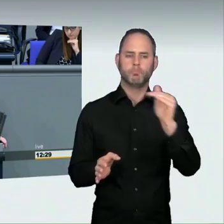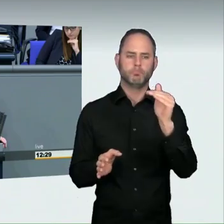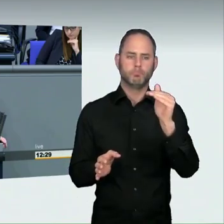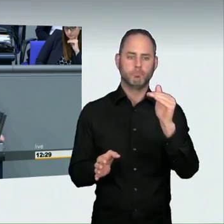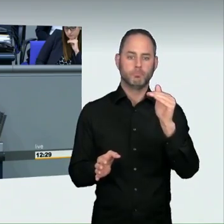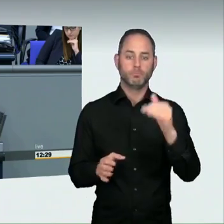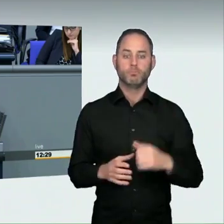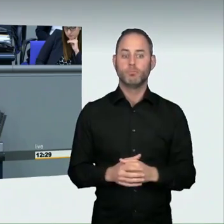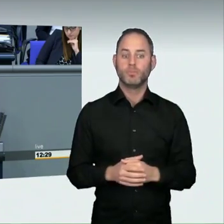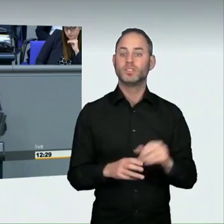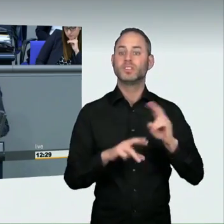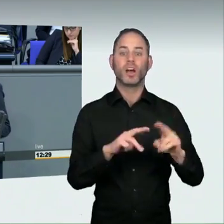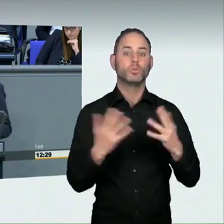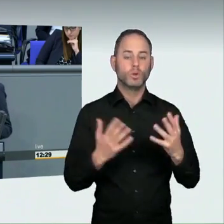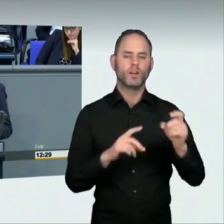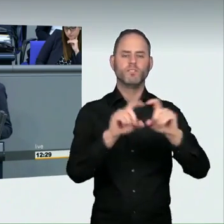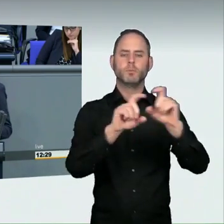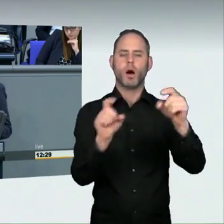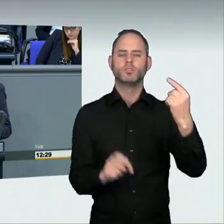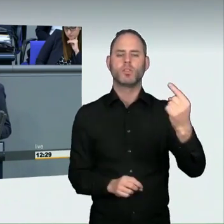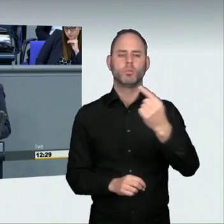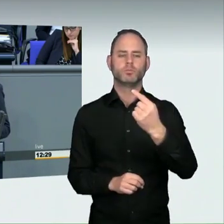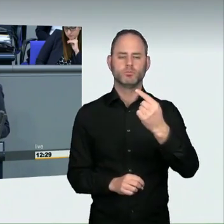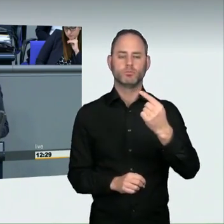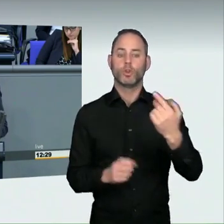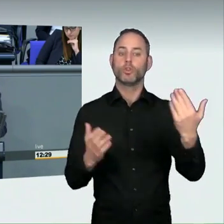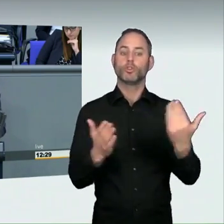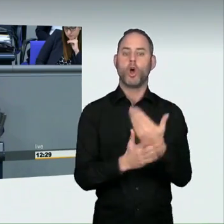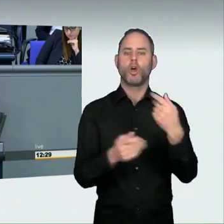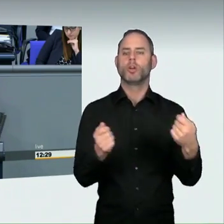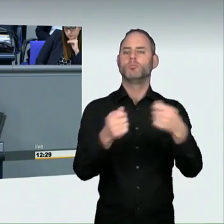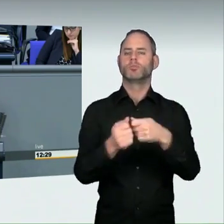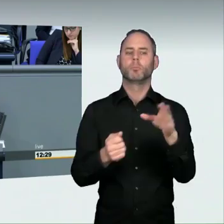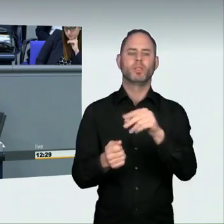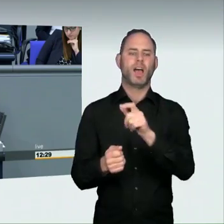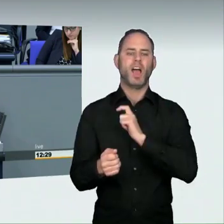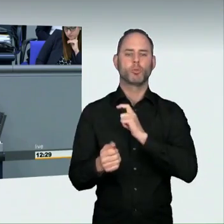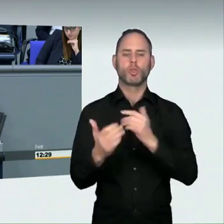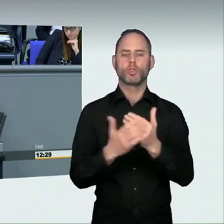Er hat den Altbau in Eigentumswohnungen aufteilen lassen, um sie zu verkaufen. Damit dieses Modell aufgeht,